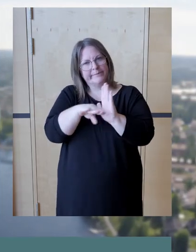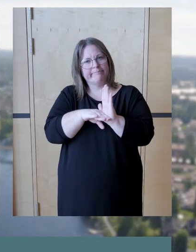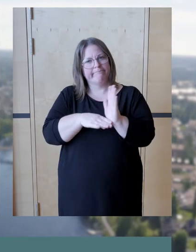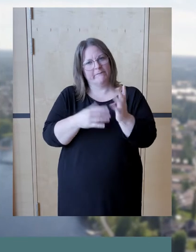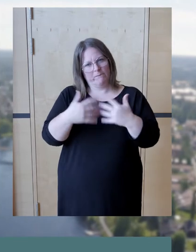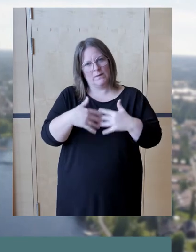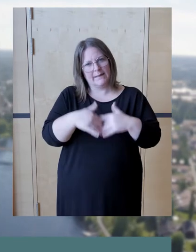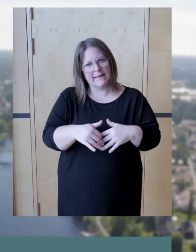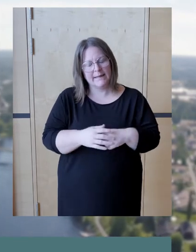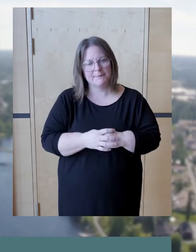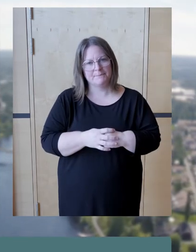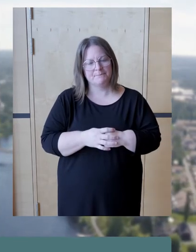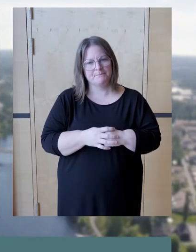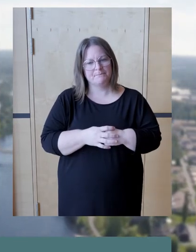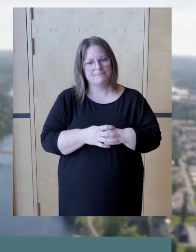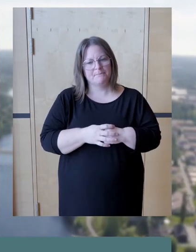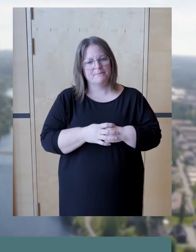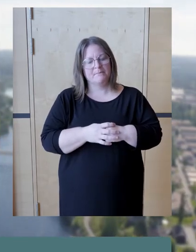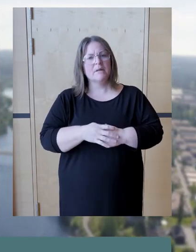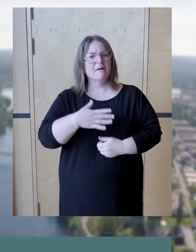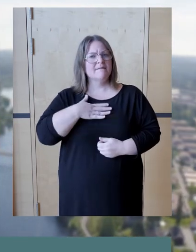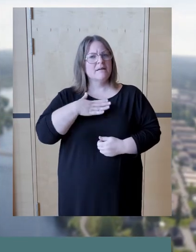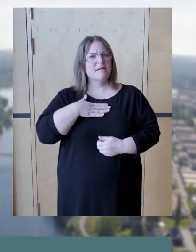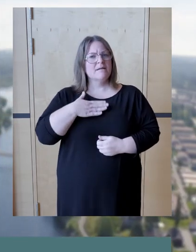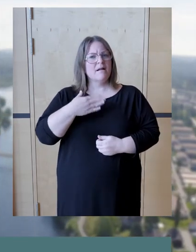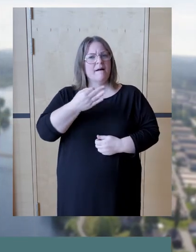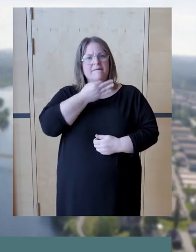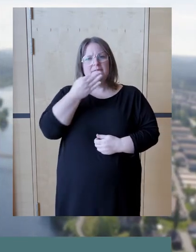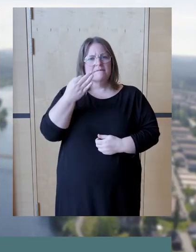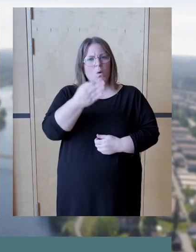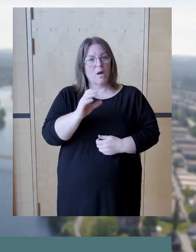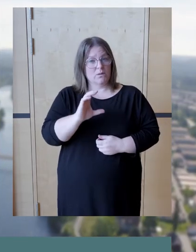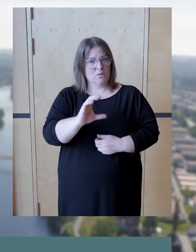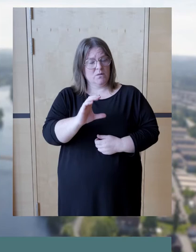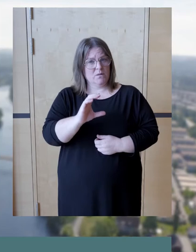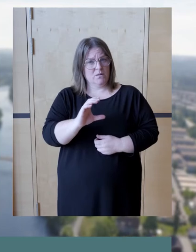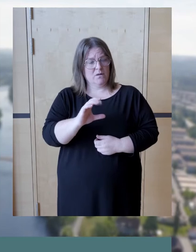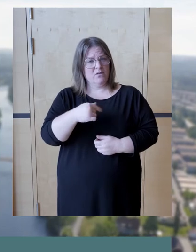Jag skulle vilja fråga Socialdemokraterna för jag förstår att ni har